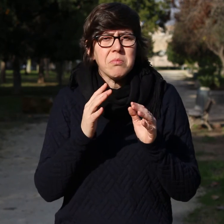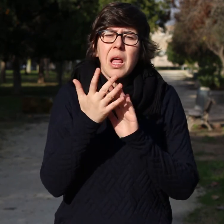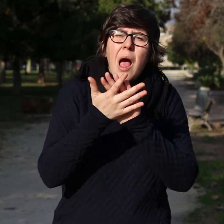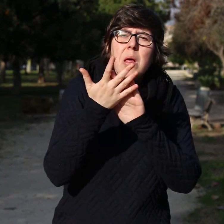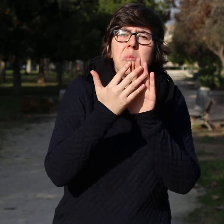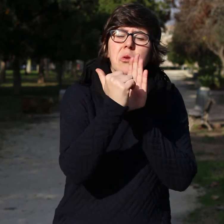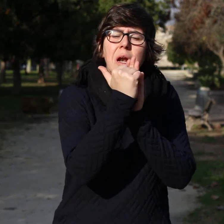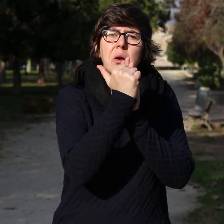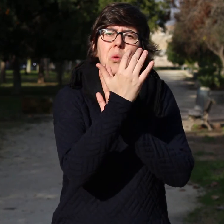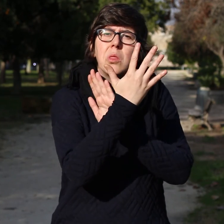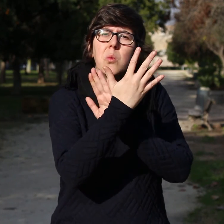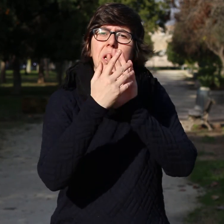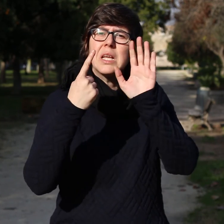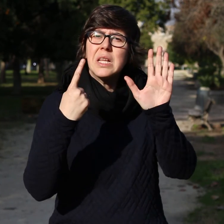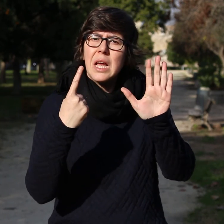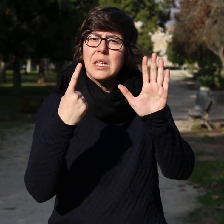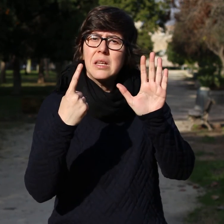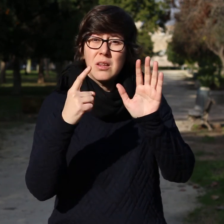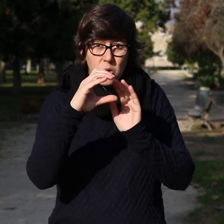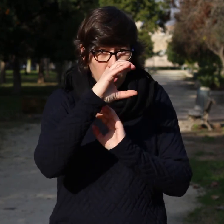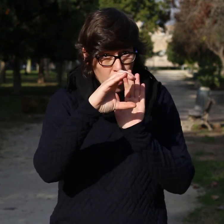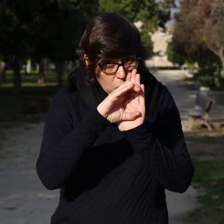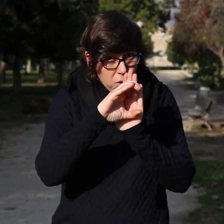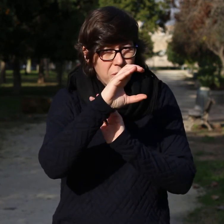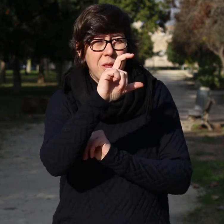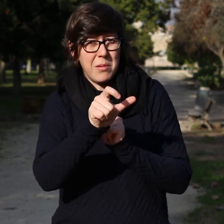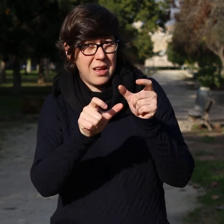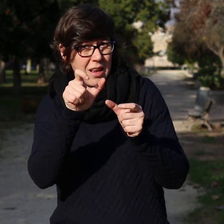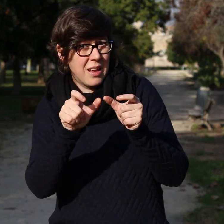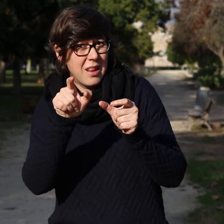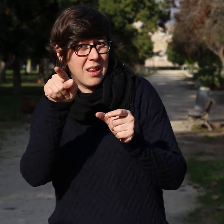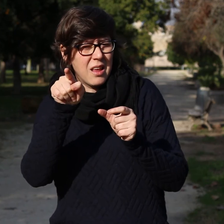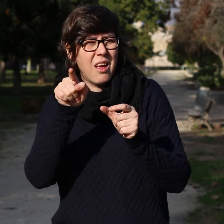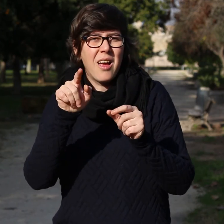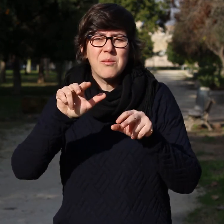acceder a la sociedad como cualquiera.